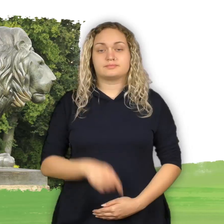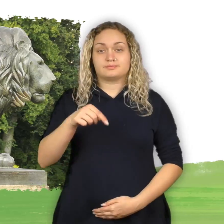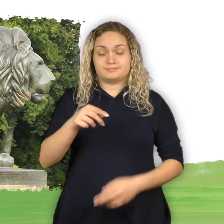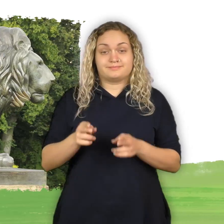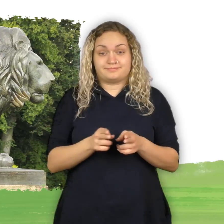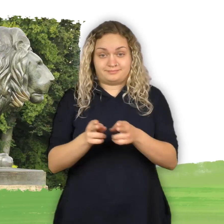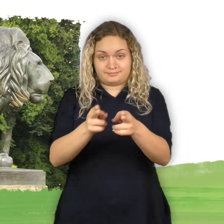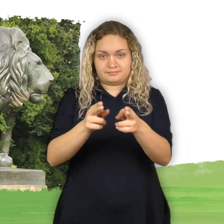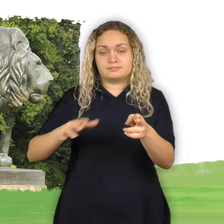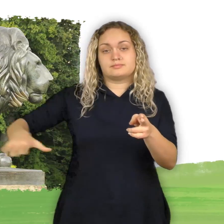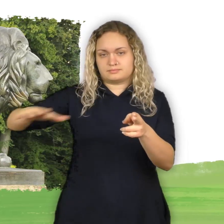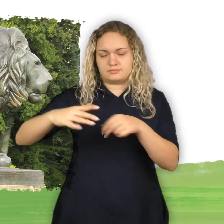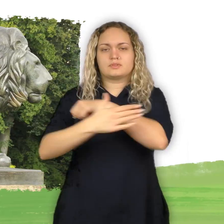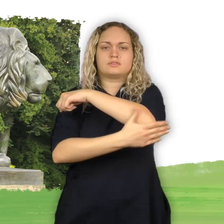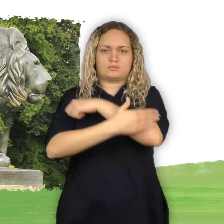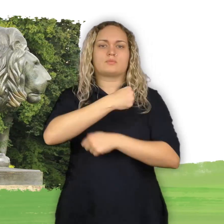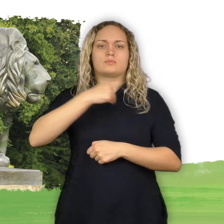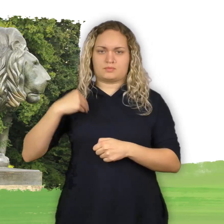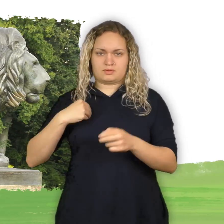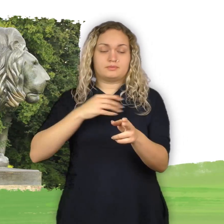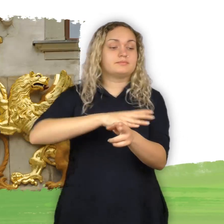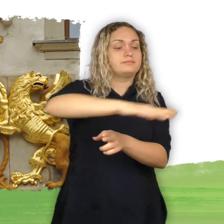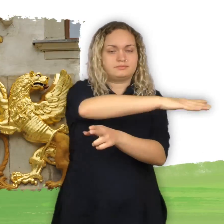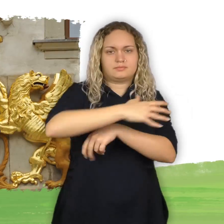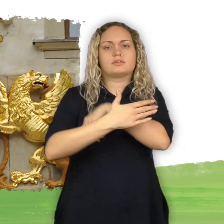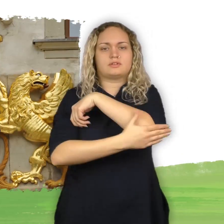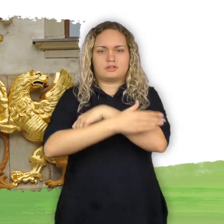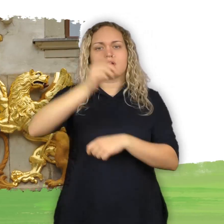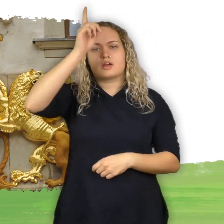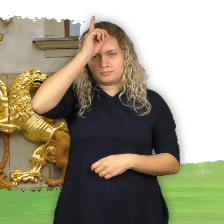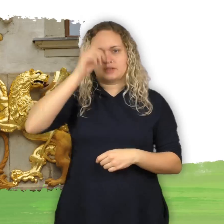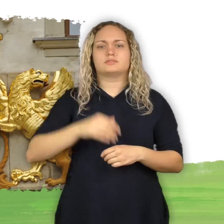Znajduje się on po obu stronach granicy polsko-niemieckiej.